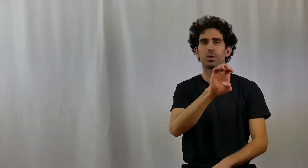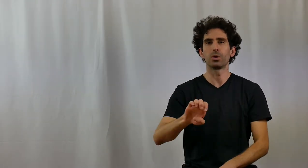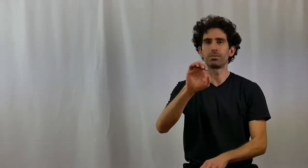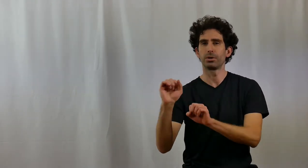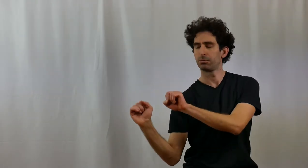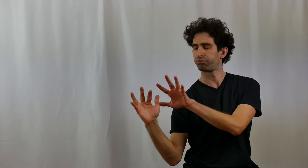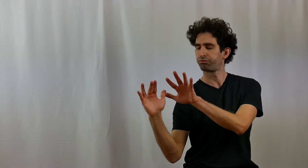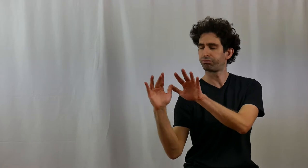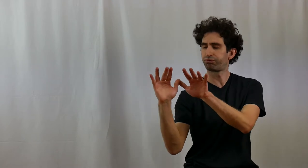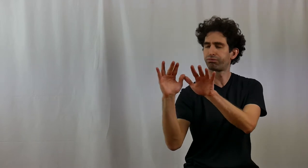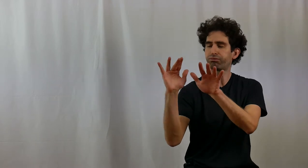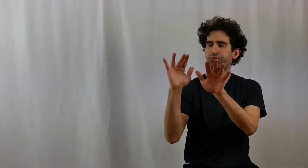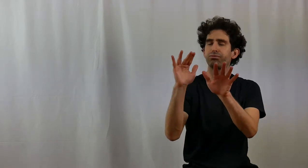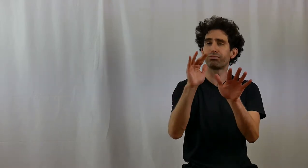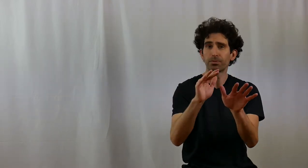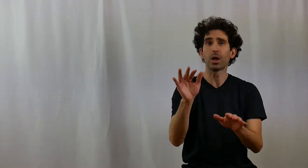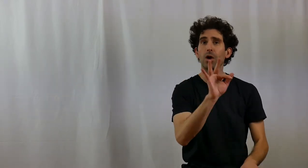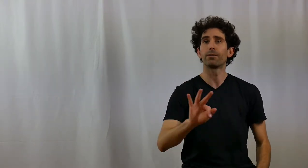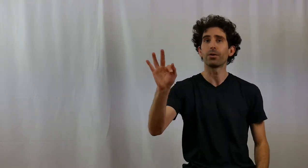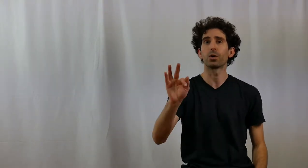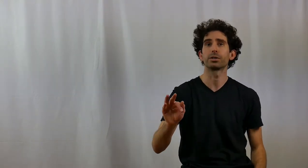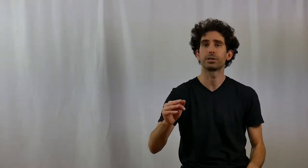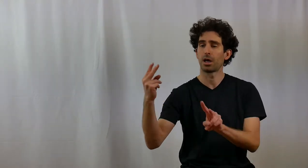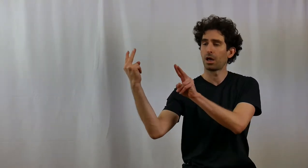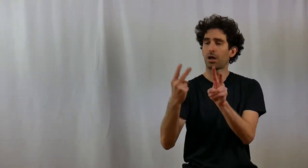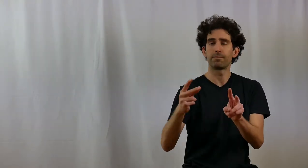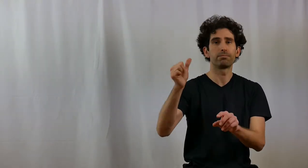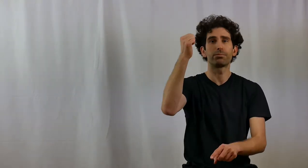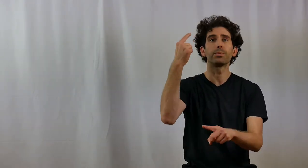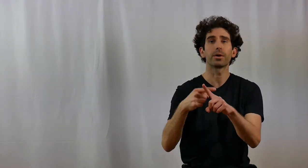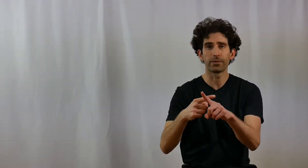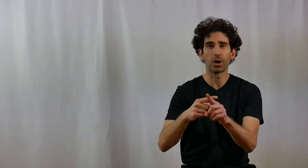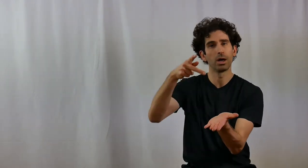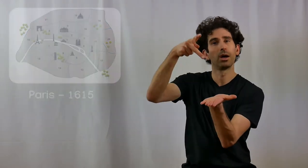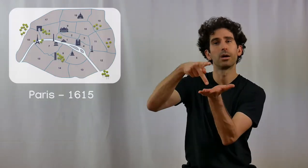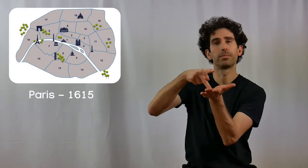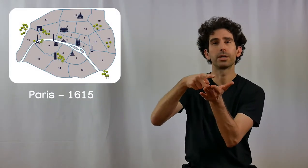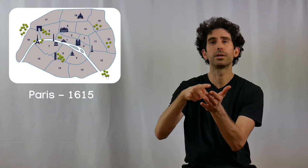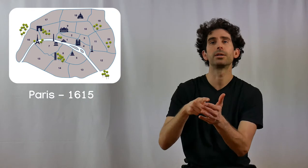il s'est répandu en Europe. En France, il est arrivé pour la première fois à Paris